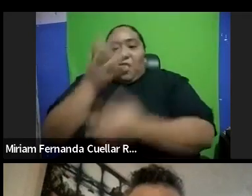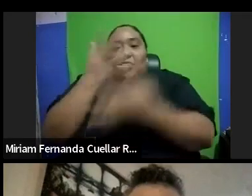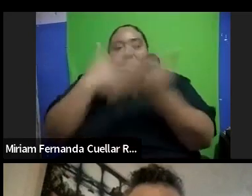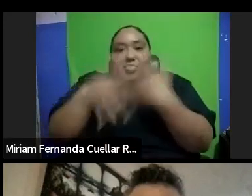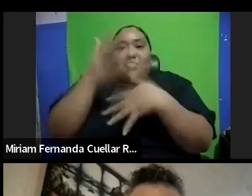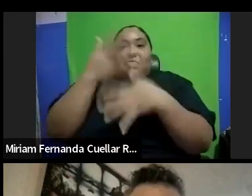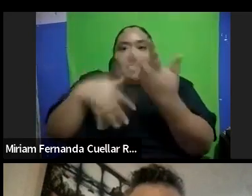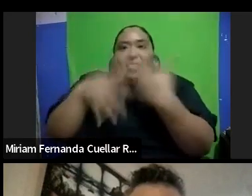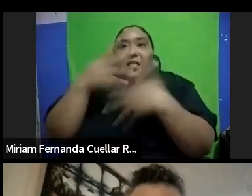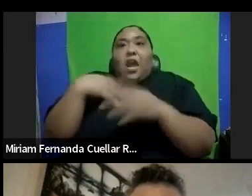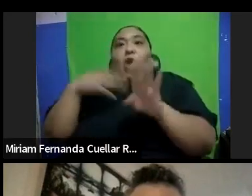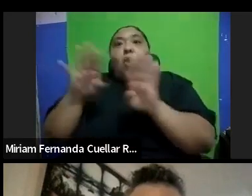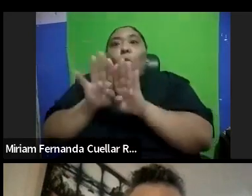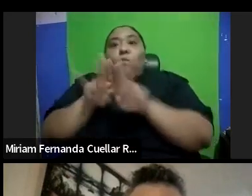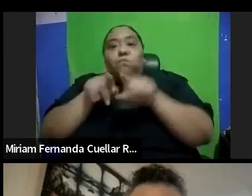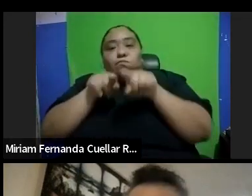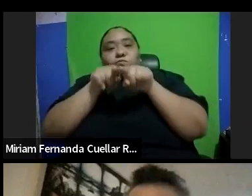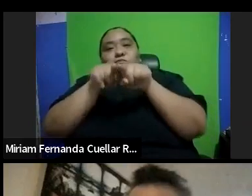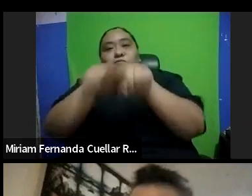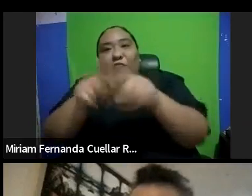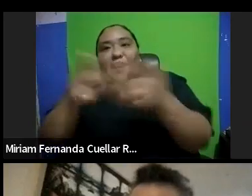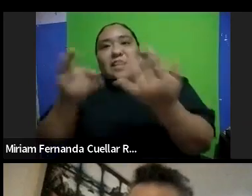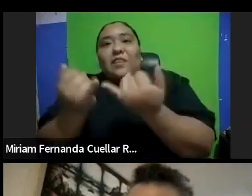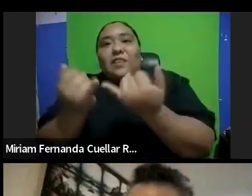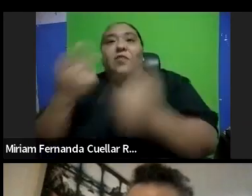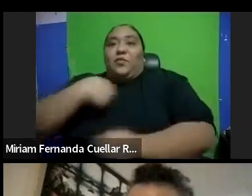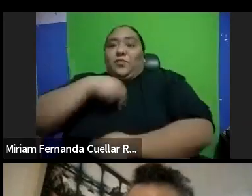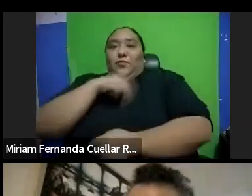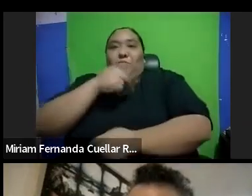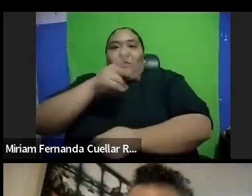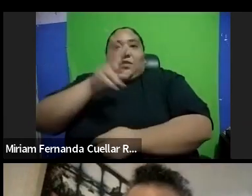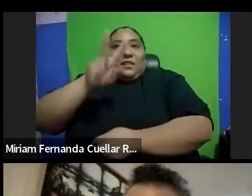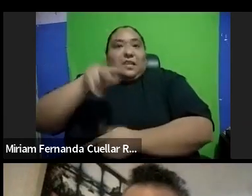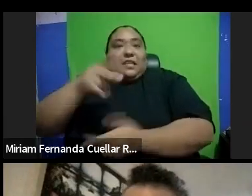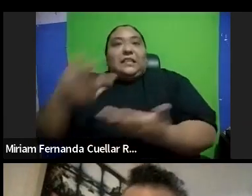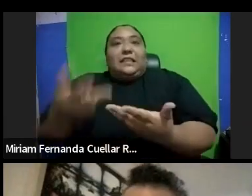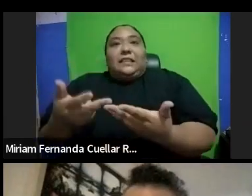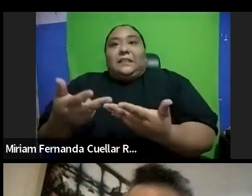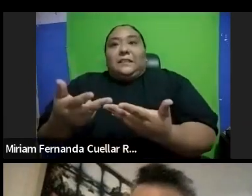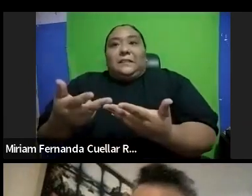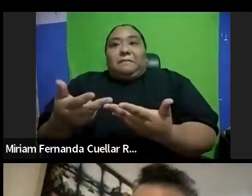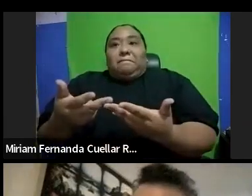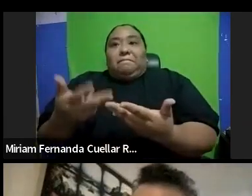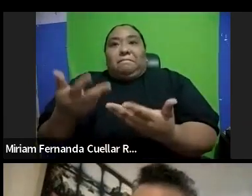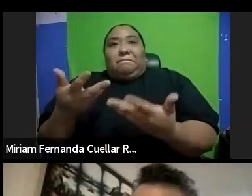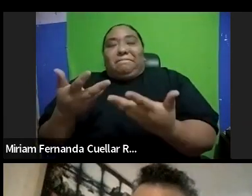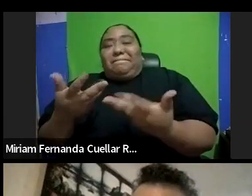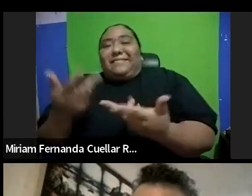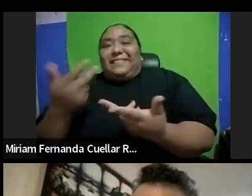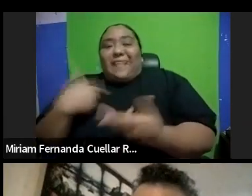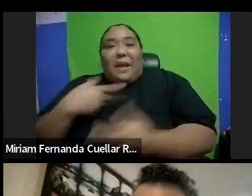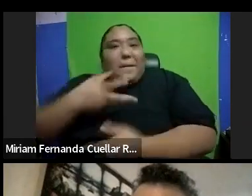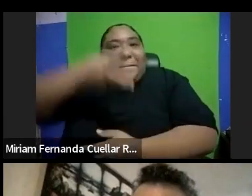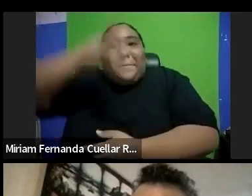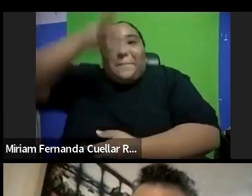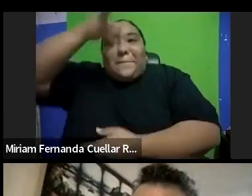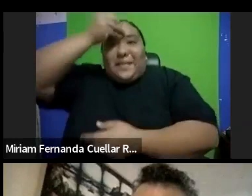bueno, pues tiene que pues tiene que hacer que hacer esa interpretación y bueno. bueno para nosotros también es , pues